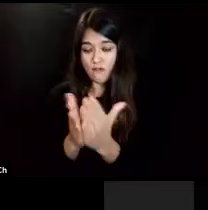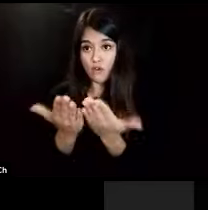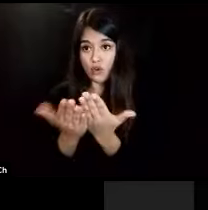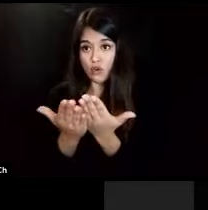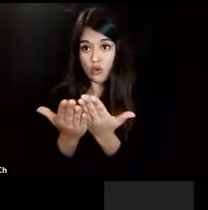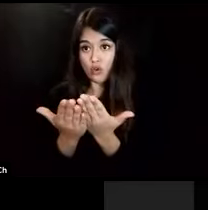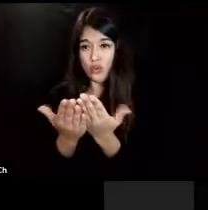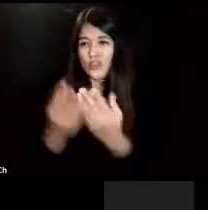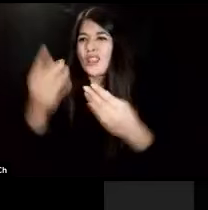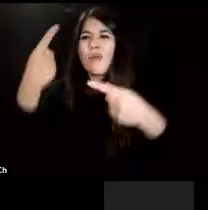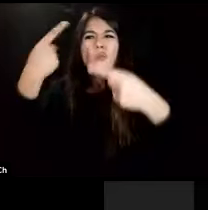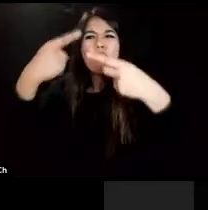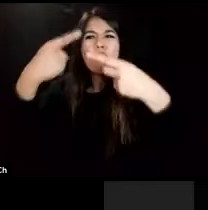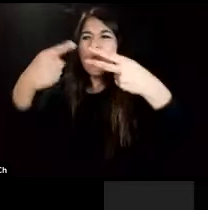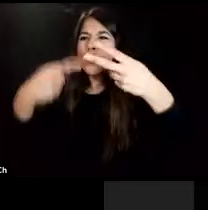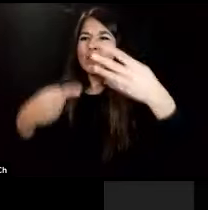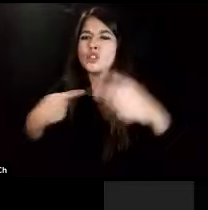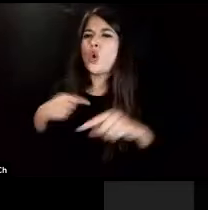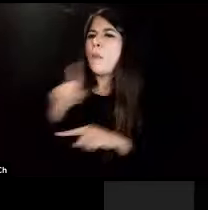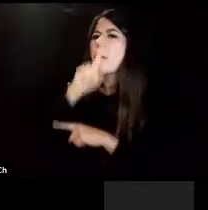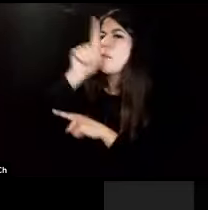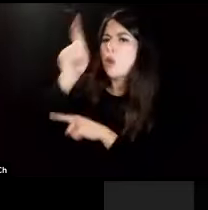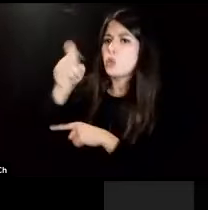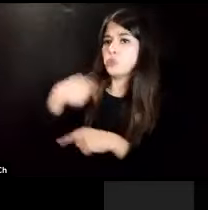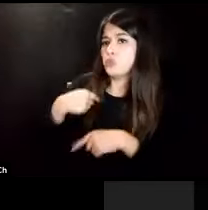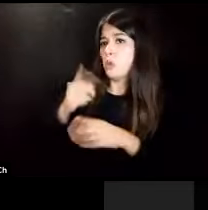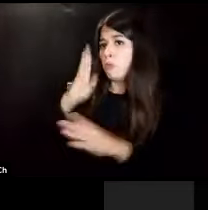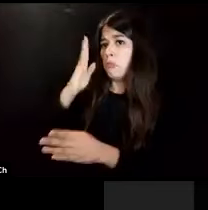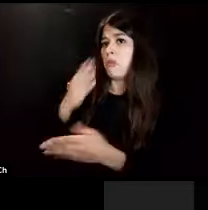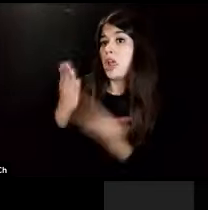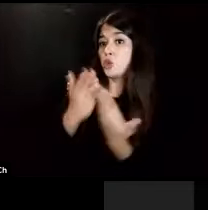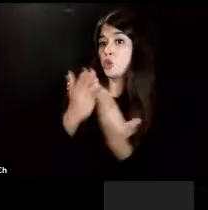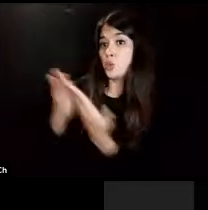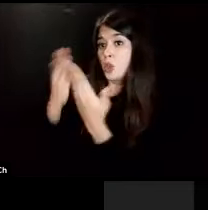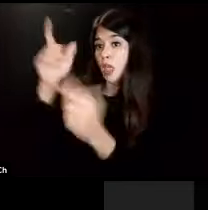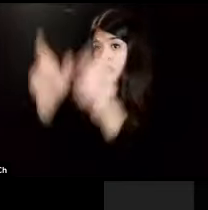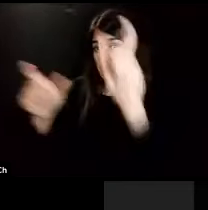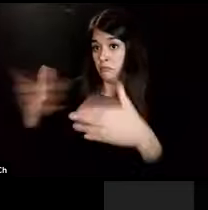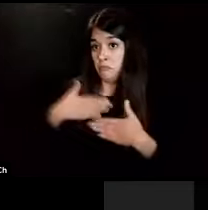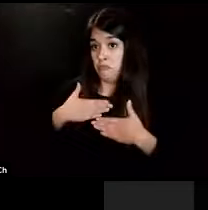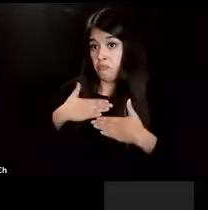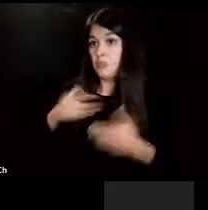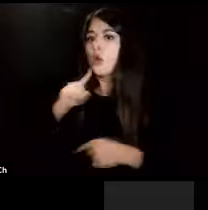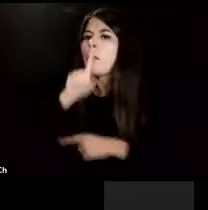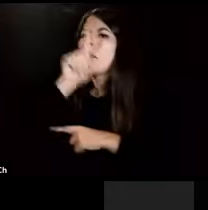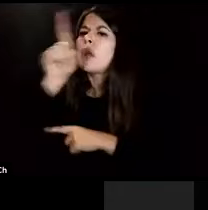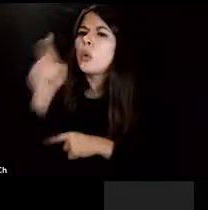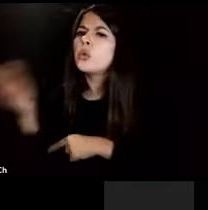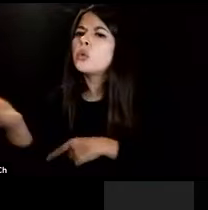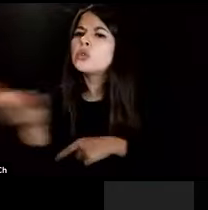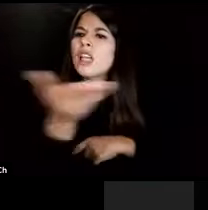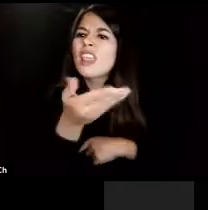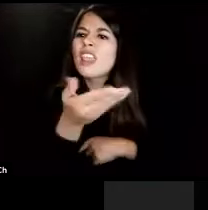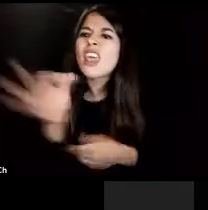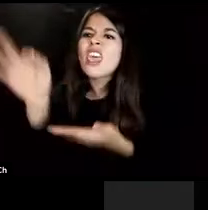yo les pregunto, hago este ejercicio con mis estudiantes a veces, dibujen a una persona leyendo.